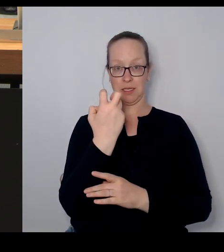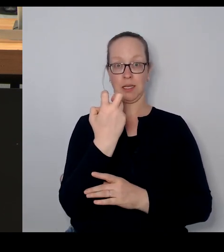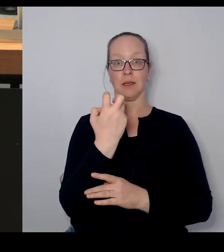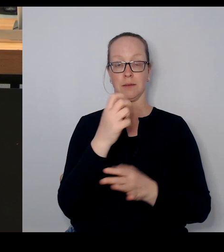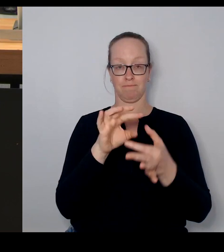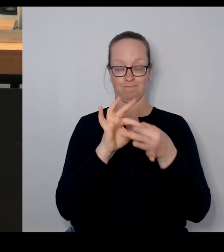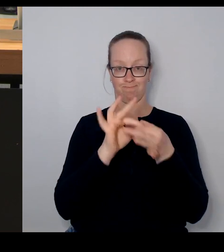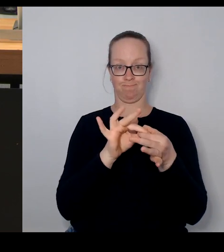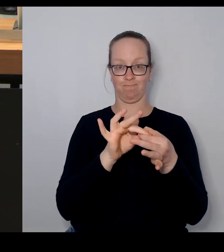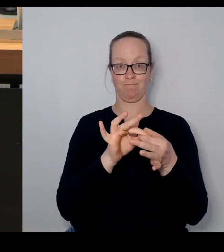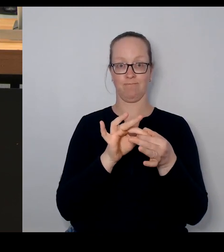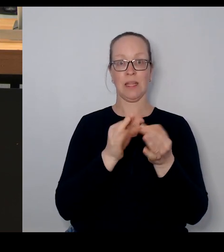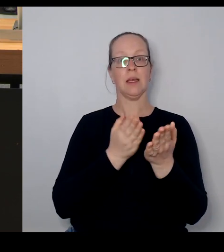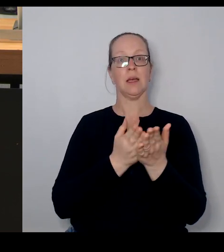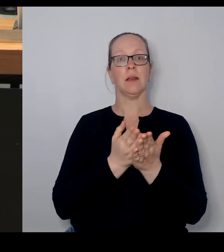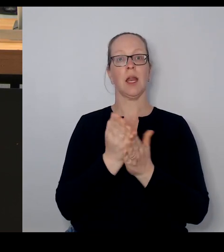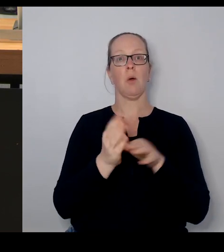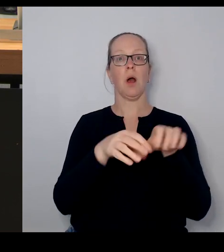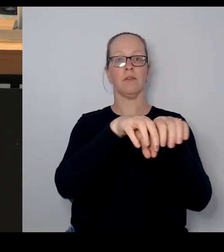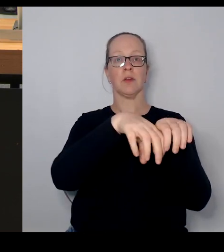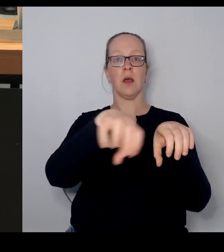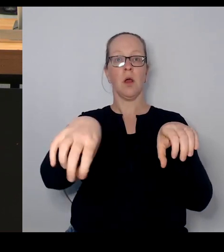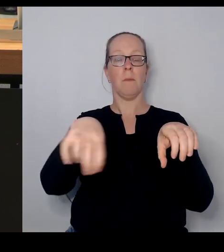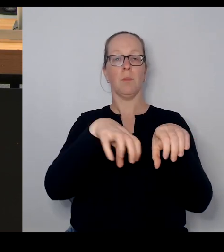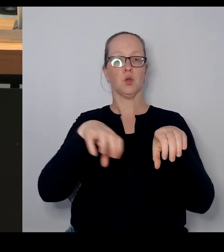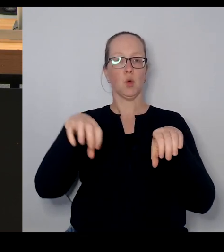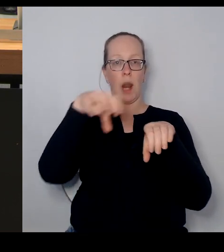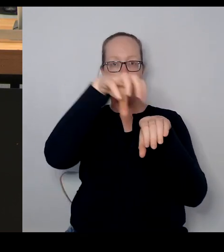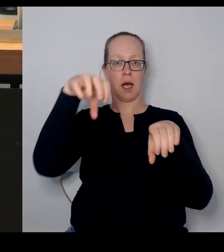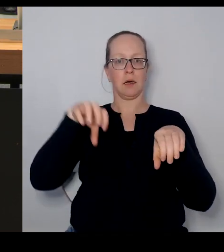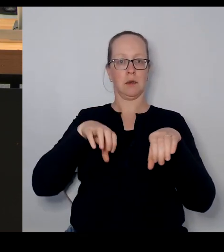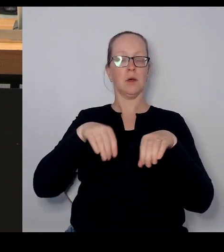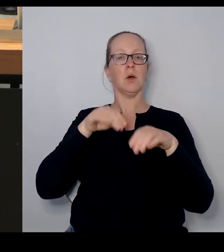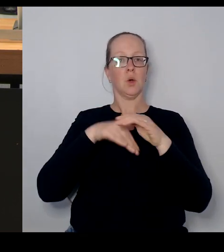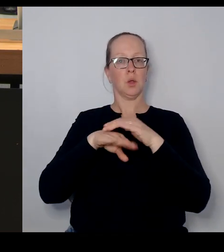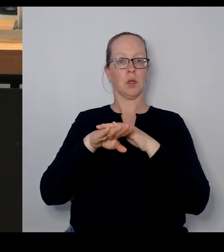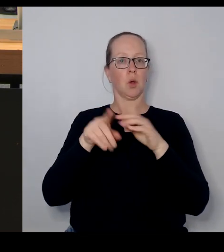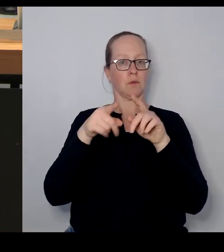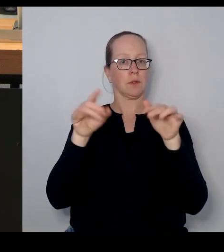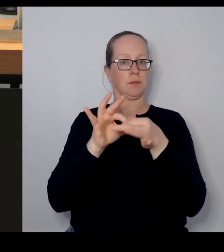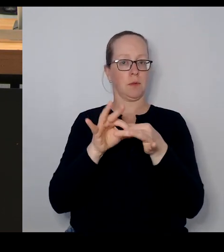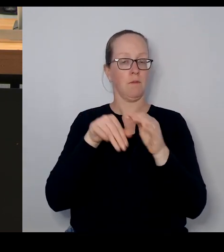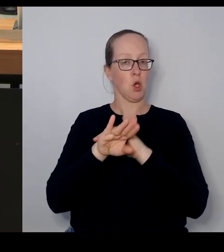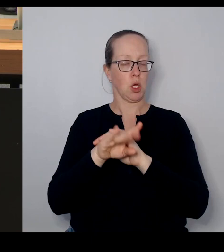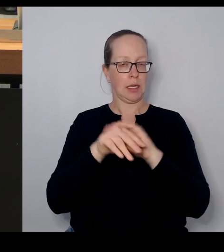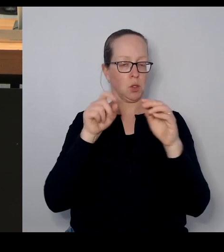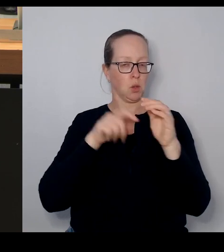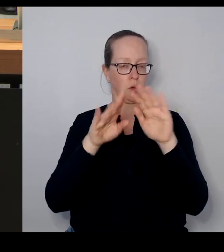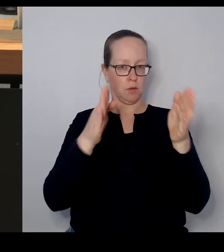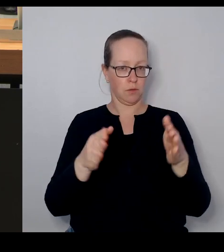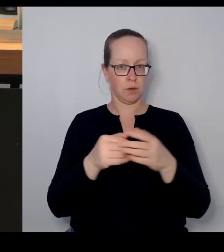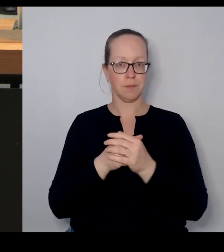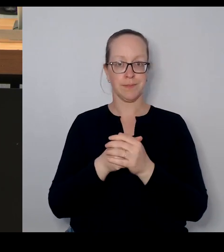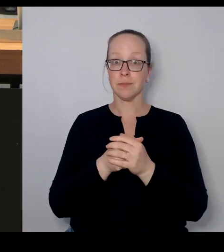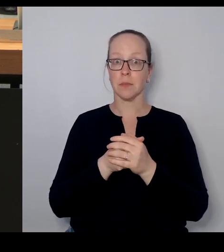Antwort auf die Flüchtlingskrise dass wir versuchen, einen größeren Bestand an dauerhaften Unterkünften zu schaffen, weil es erfordert, keine